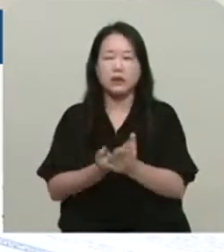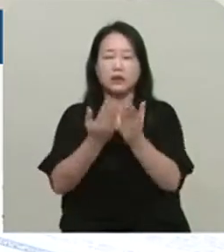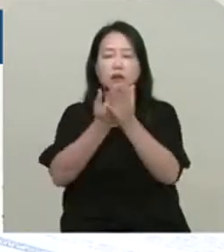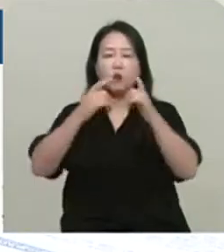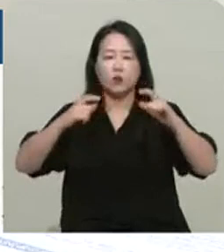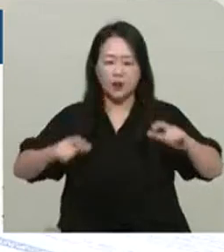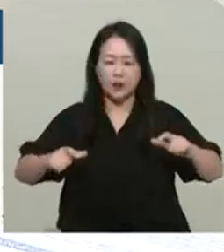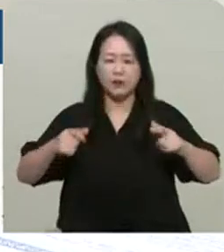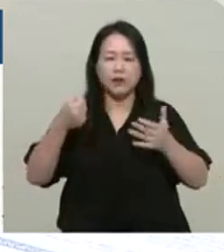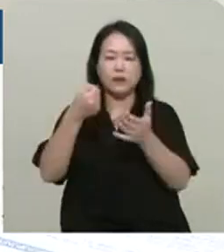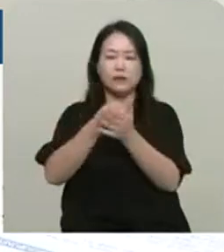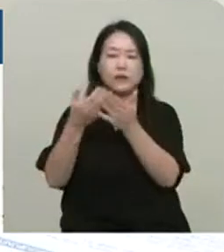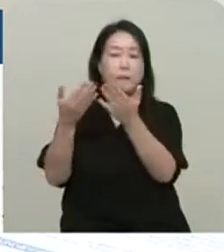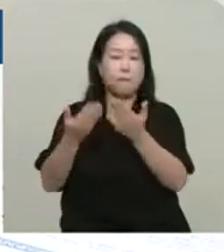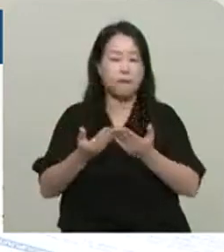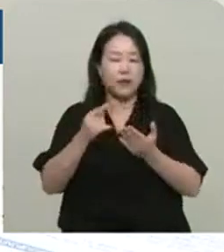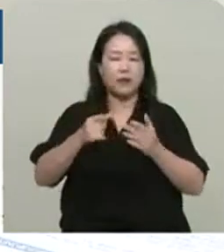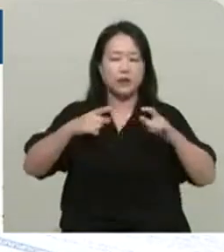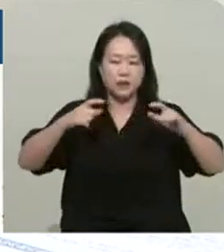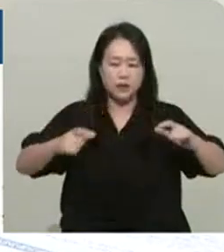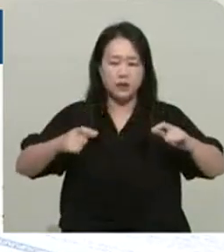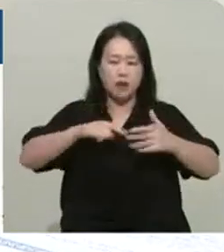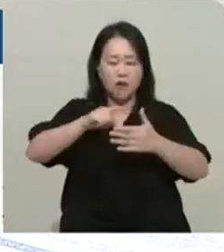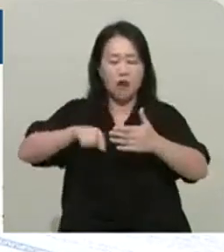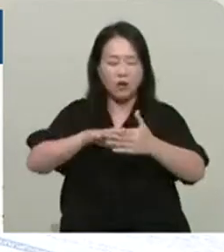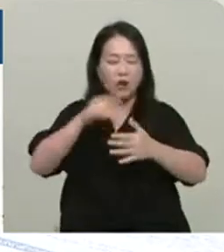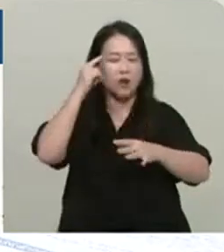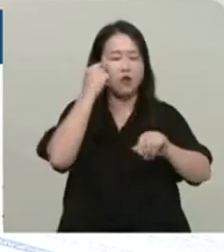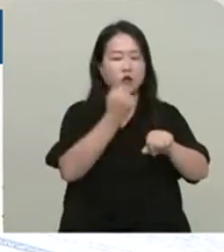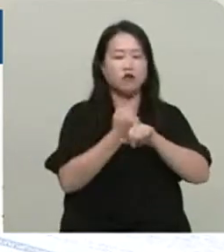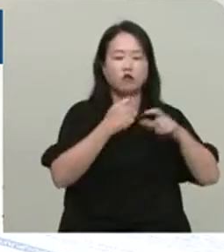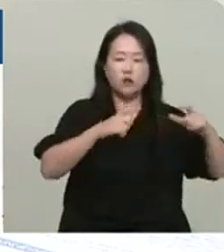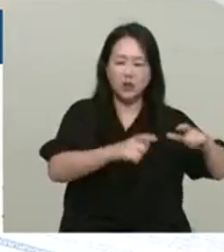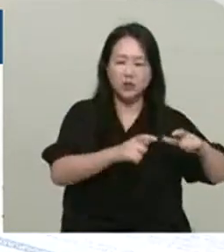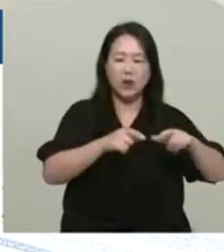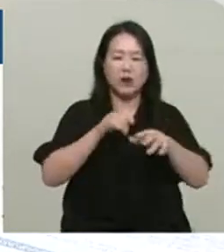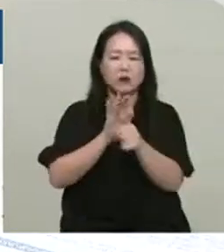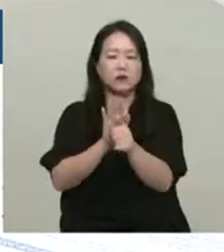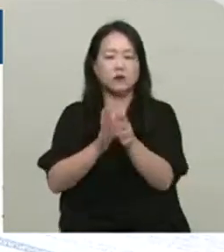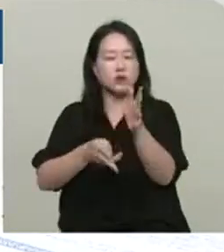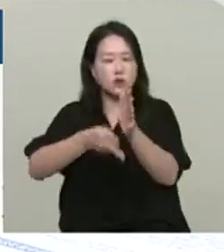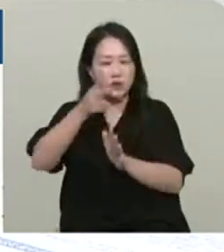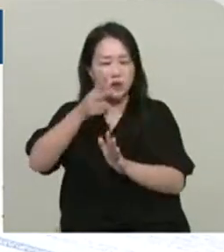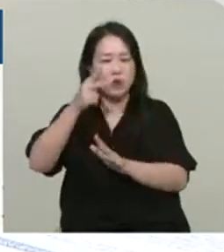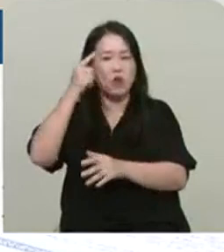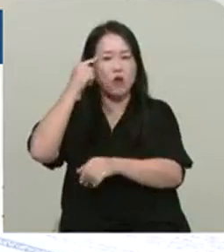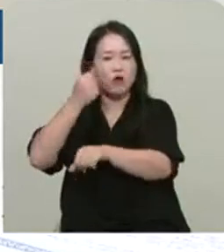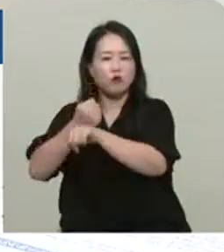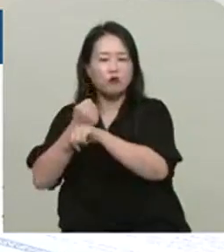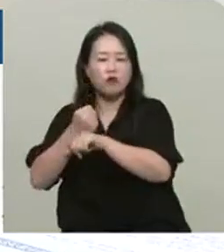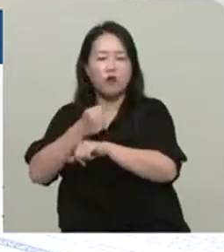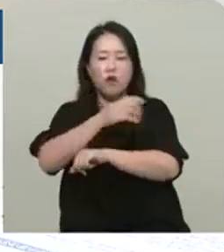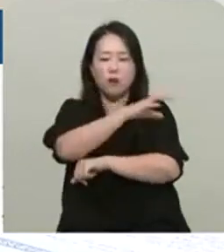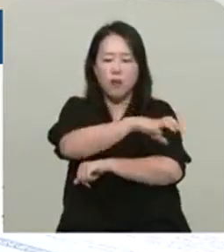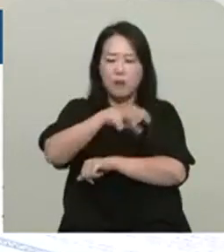연구기반 또는 연구지원시설 연구개발 관련된 예산을 우선적으로 산업